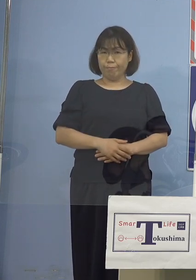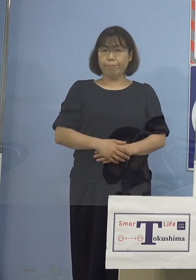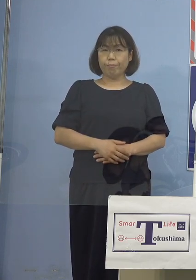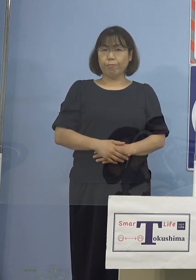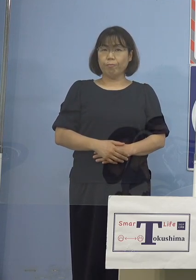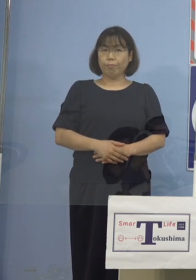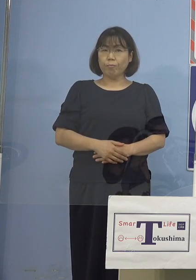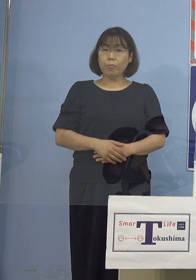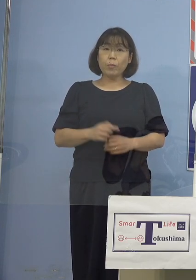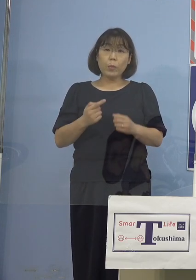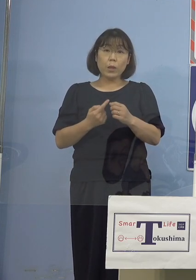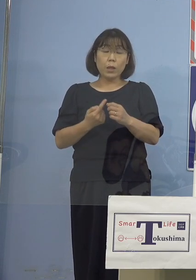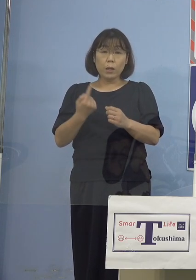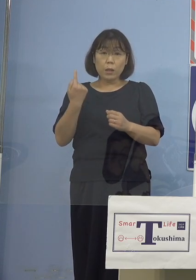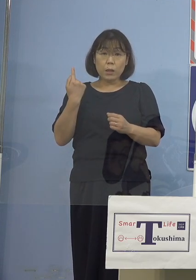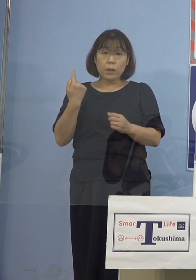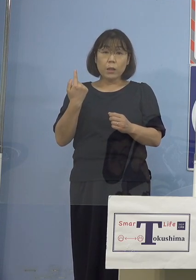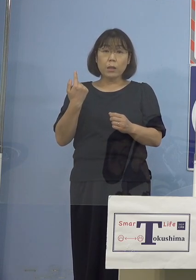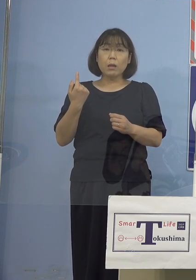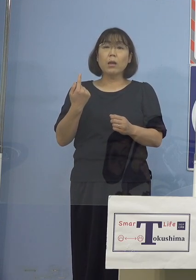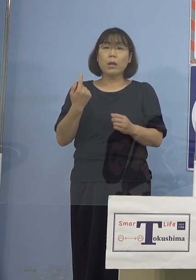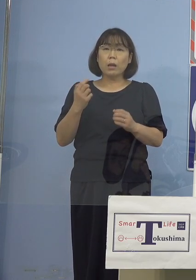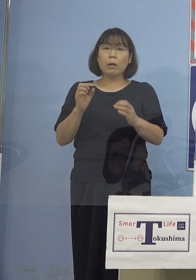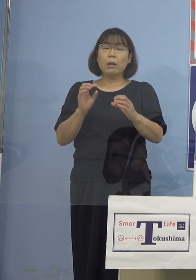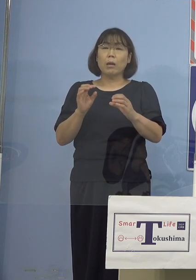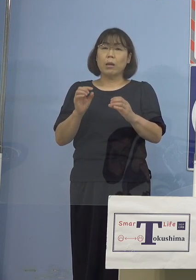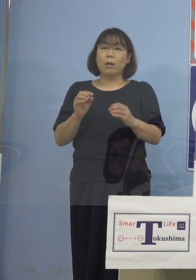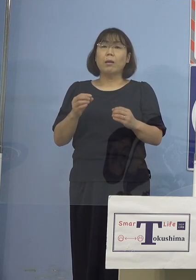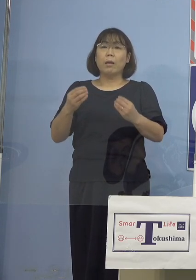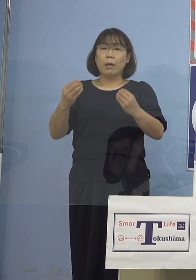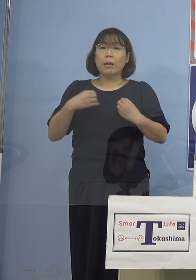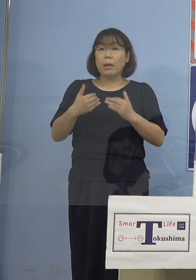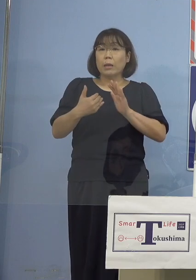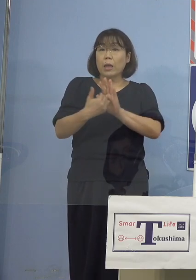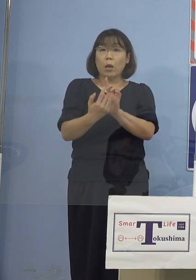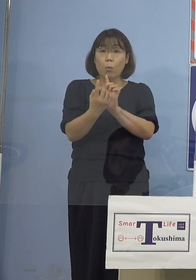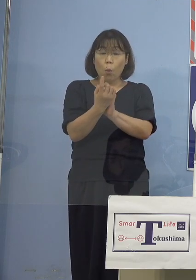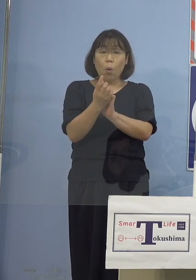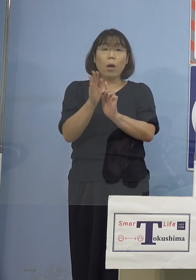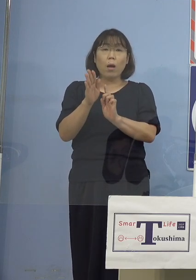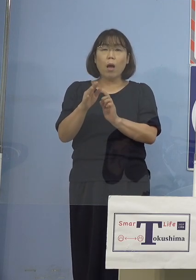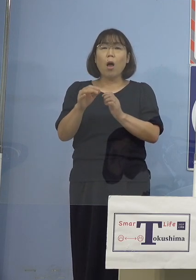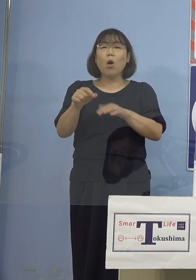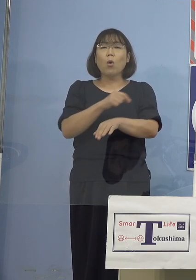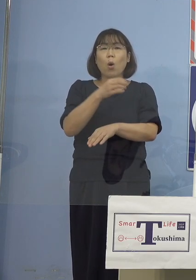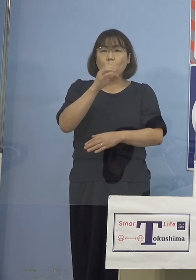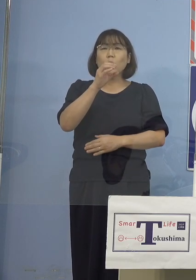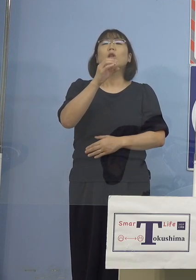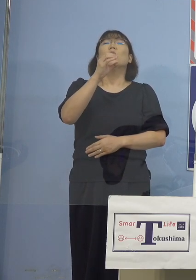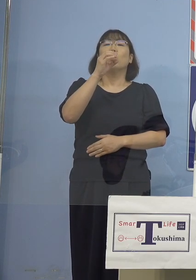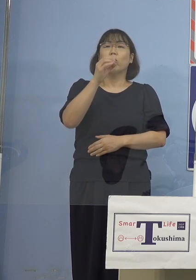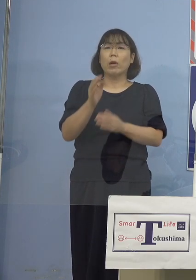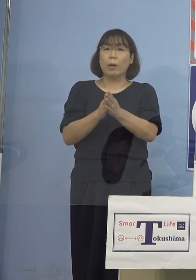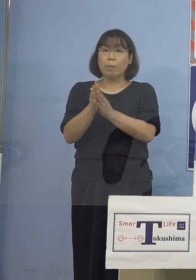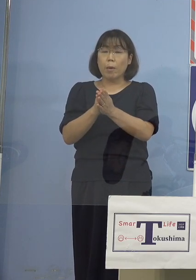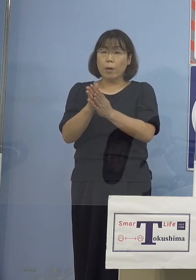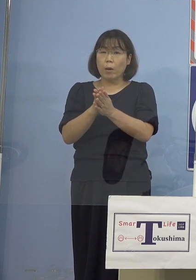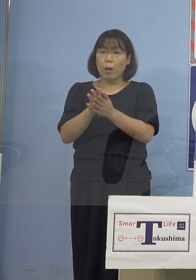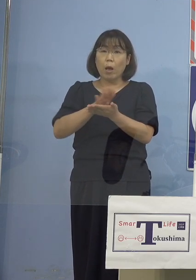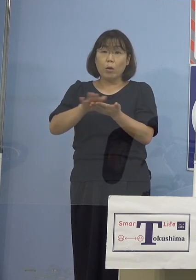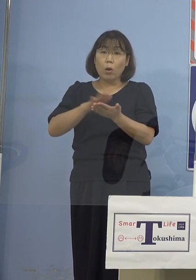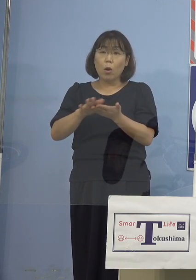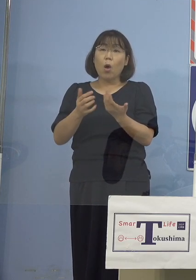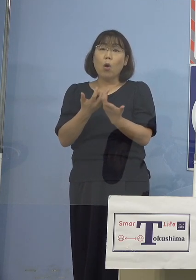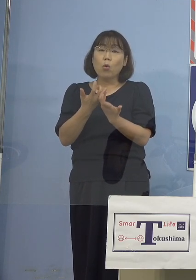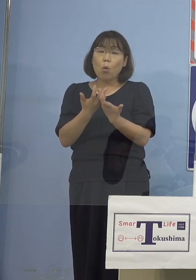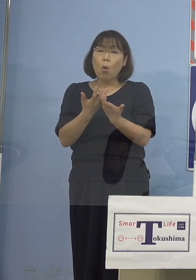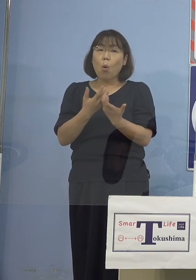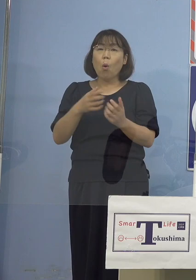昨年は、これだけ感染防止対策をやっている 特に、うがいの励行、手指消毒、マスクの着用というのは